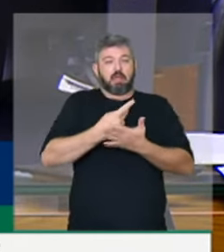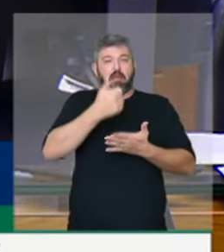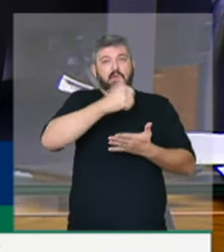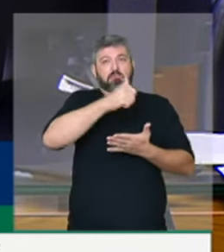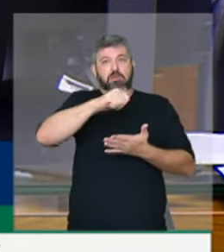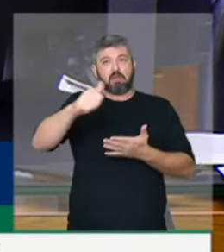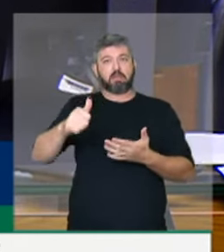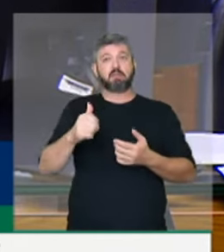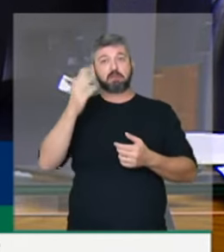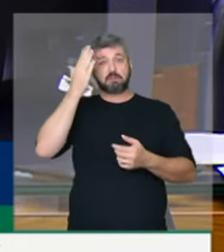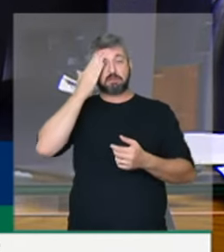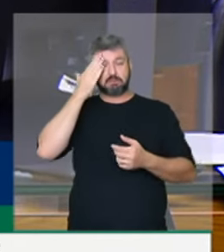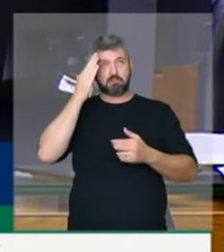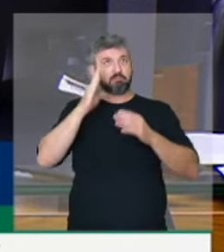INCONTROLÁVEL. NÃO É ESTA A INTENÇÃO DESTA PRESIDÊNCIA.